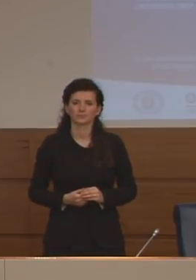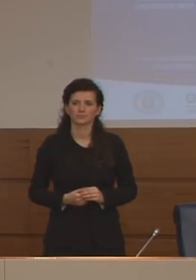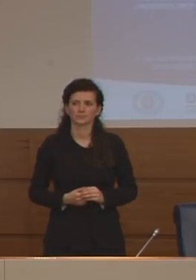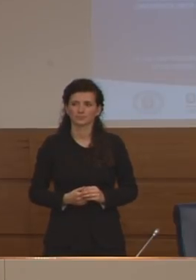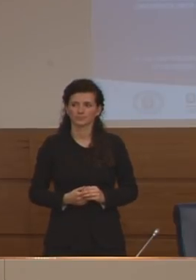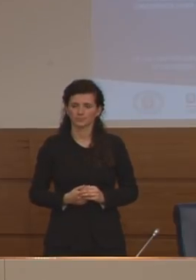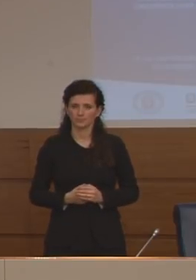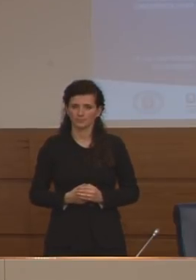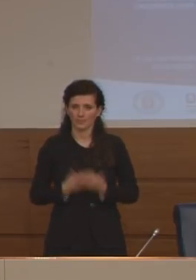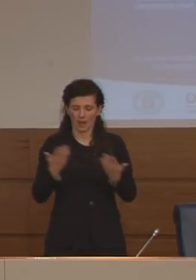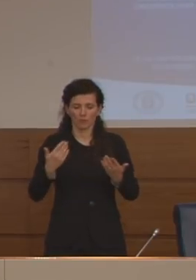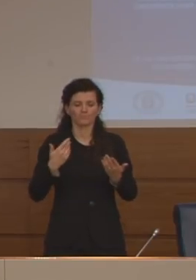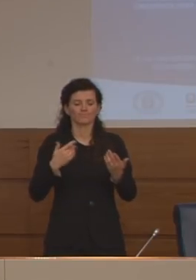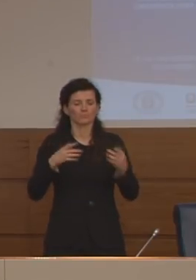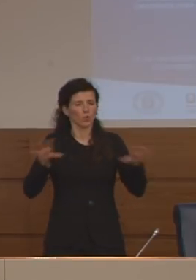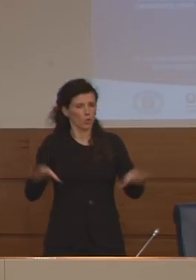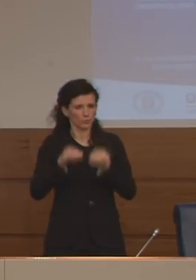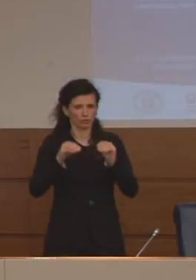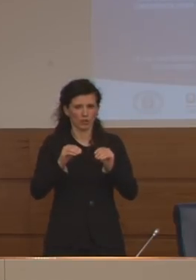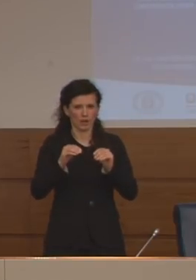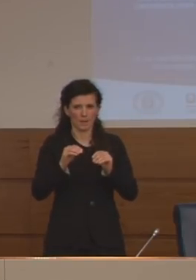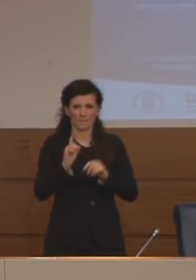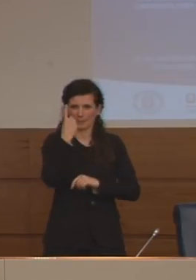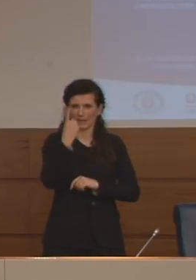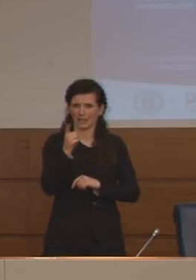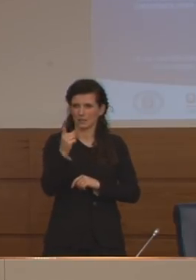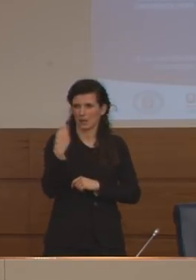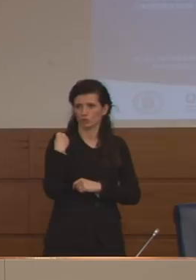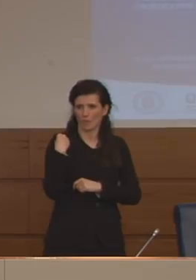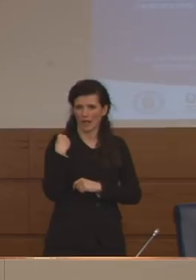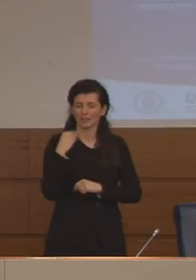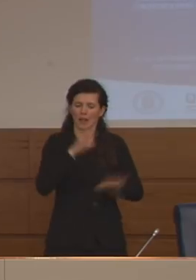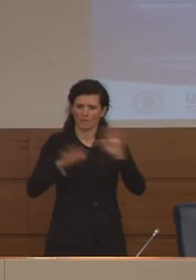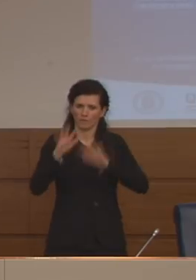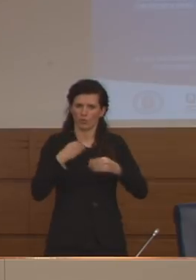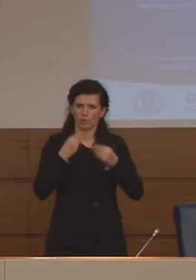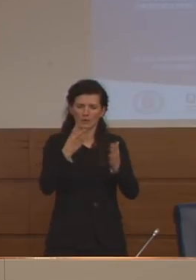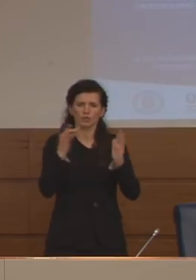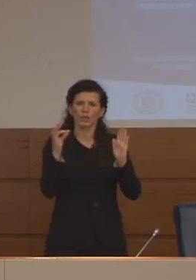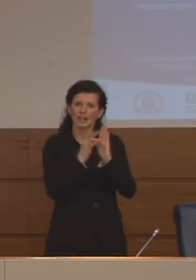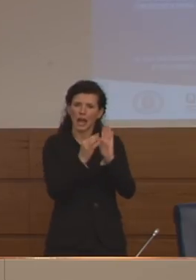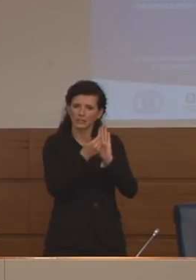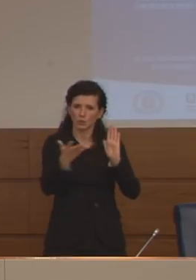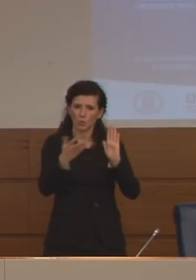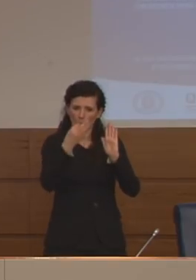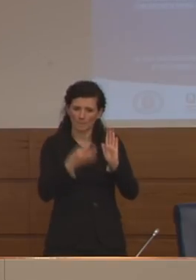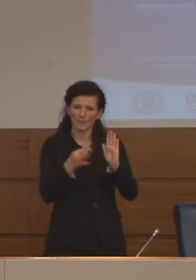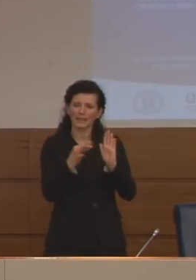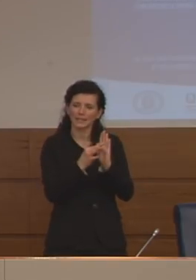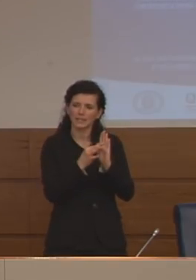Per quanto riguarda il primo dato, che è quello relativo alla